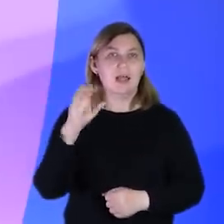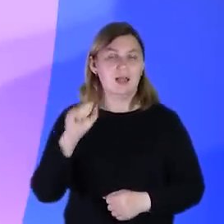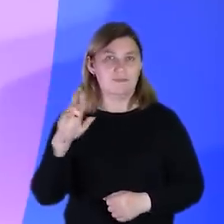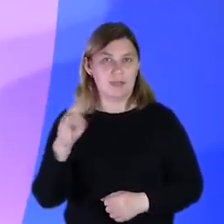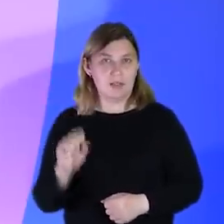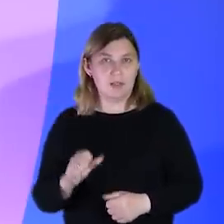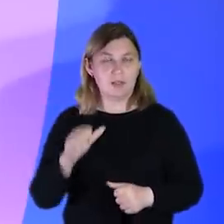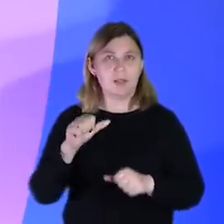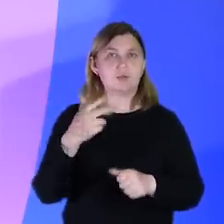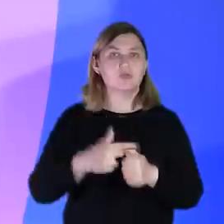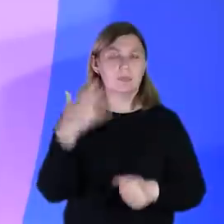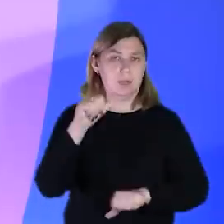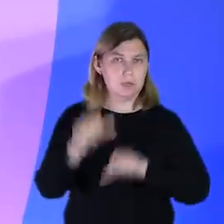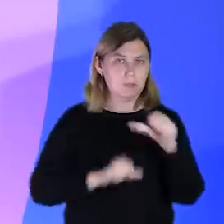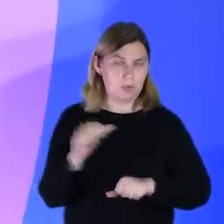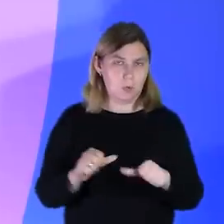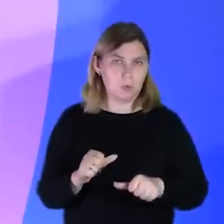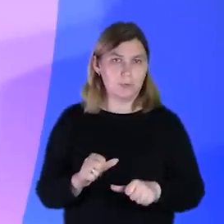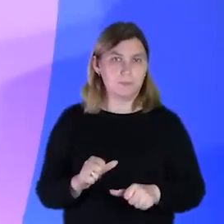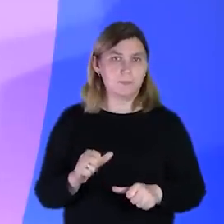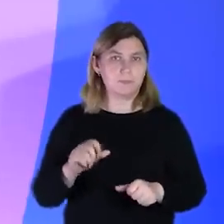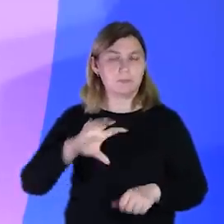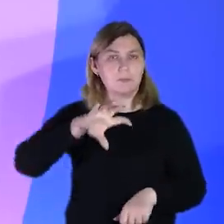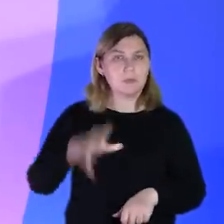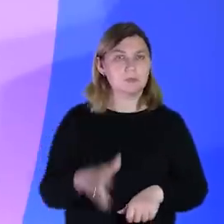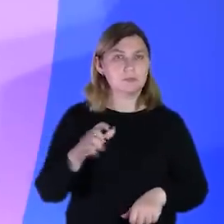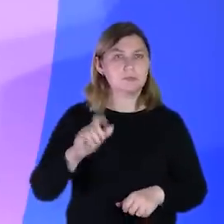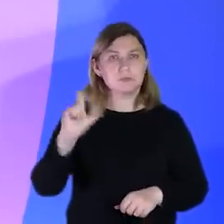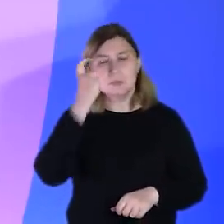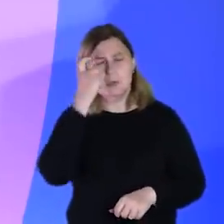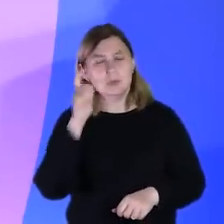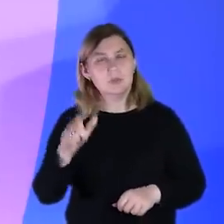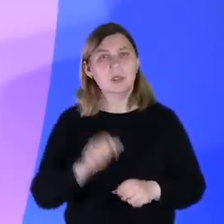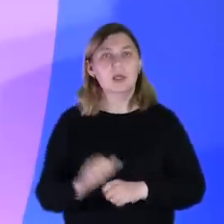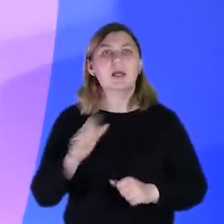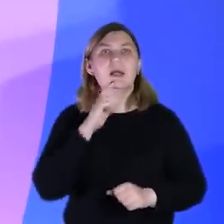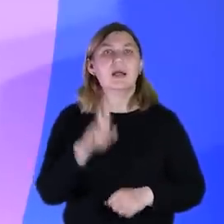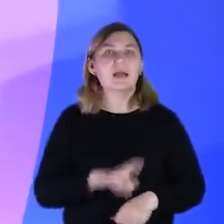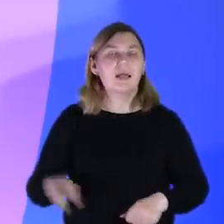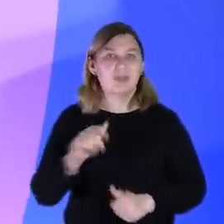Przypomnijmy, że w '35 roku Sztab Generalny i Ścisła Rada Wojenna